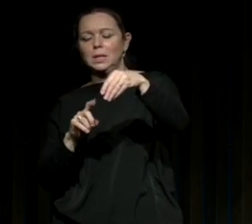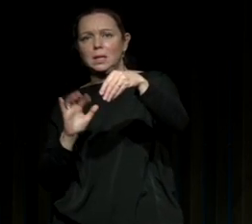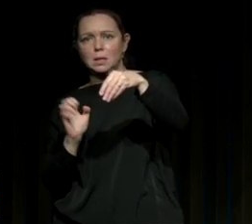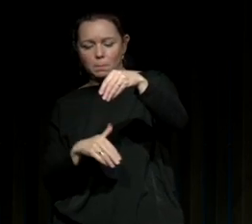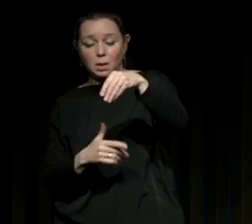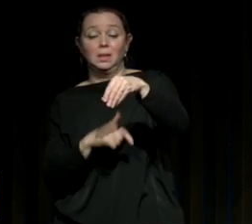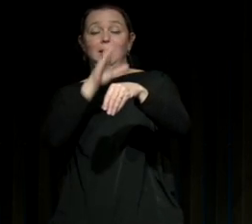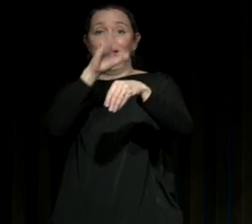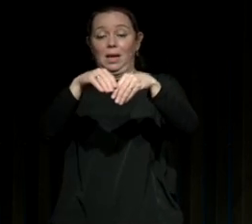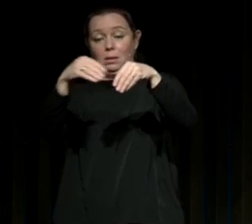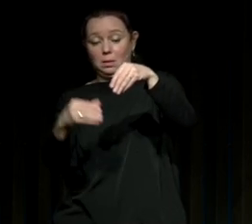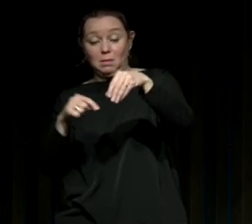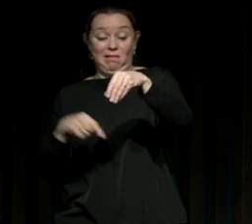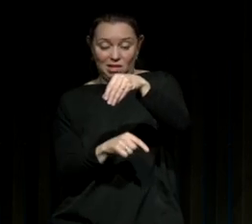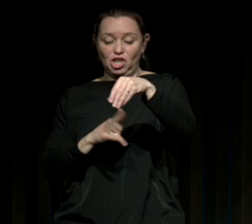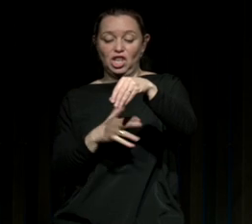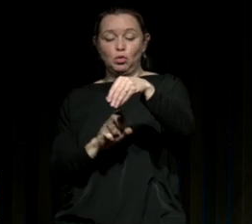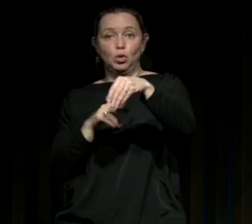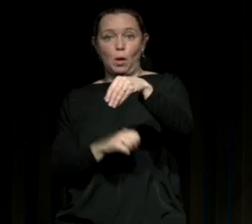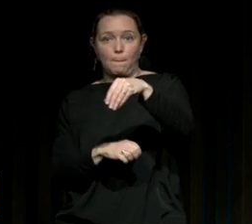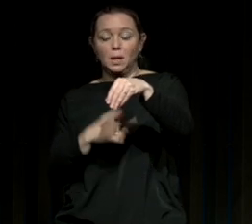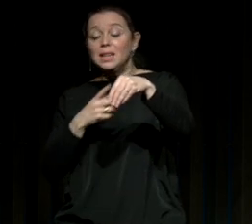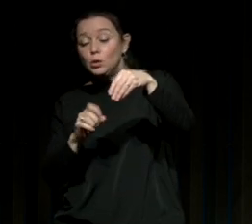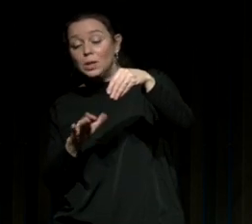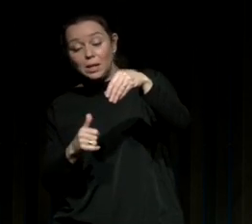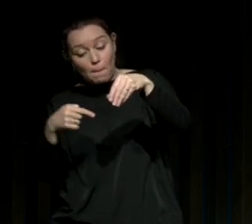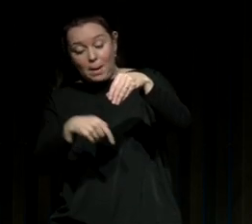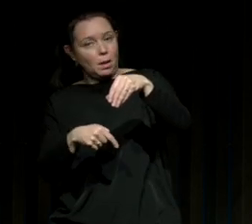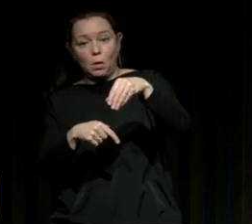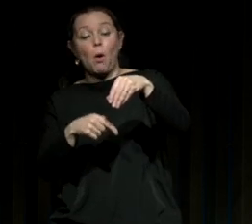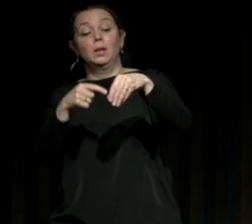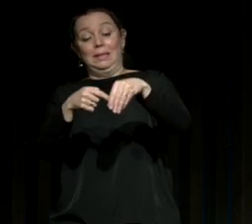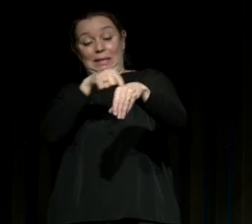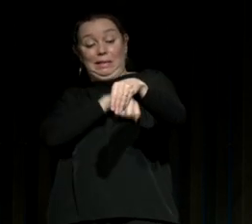ou jéjunum ils vont pas passer dans le duodénum c'est pour ça qu'on dit le bypass gastrique et